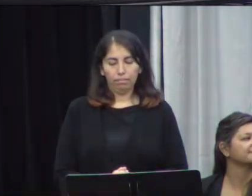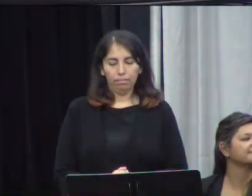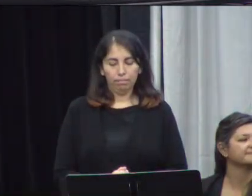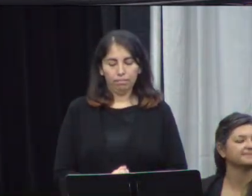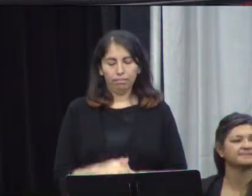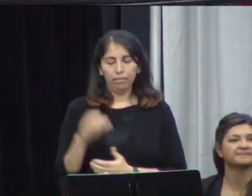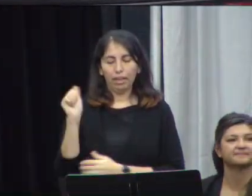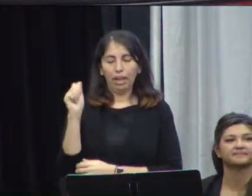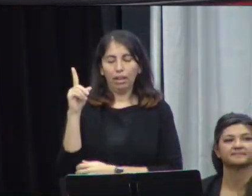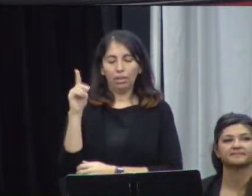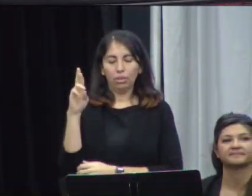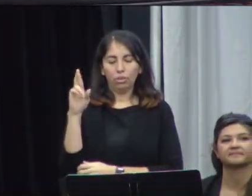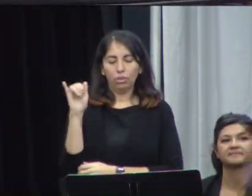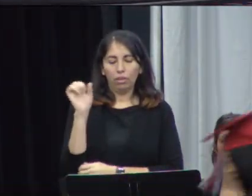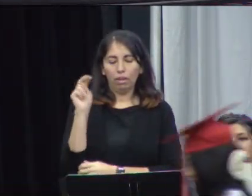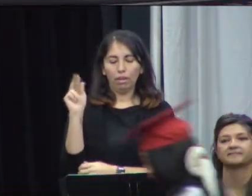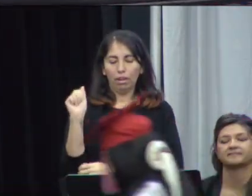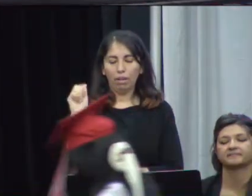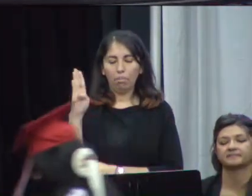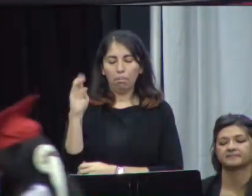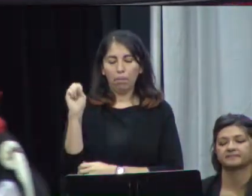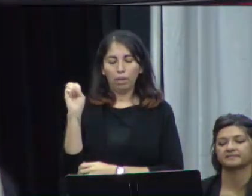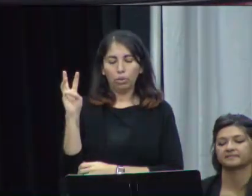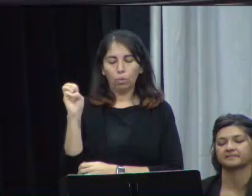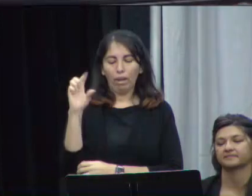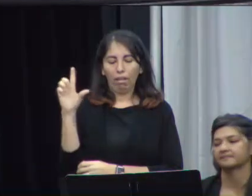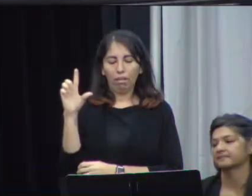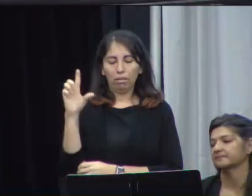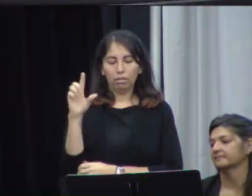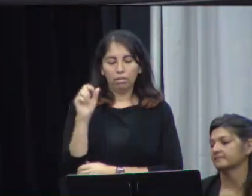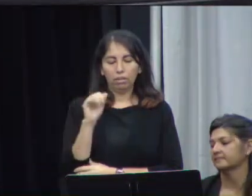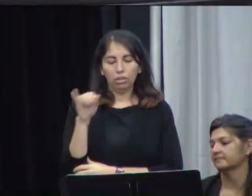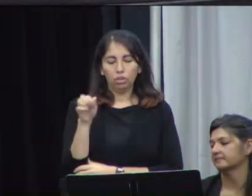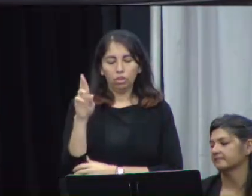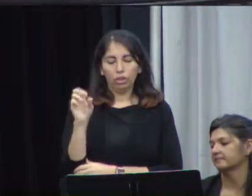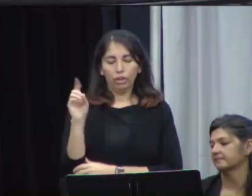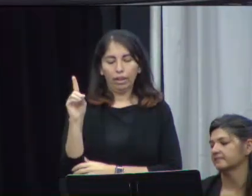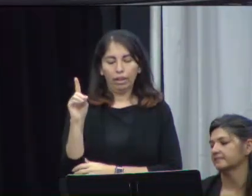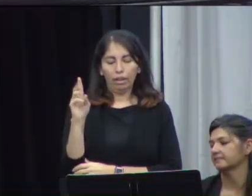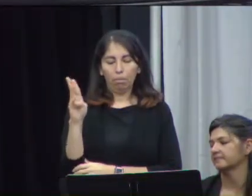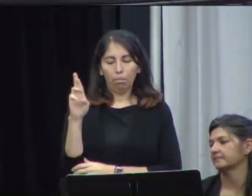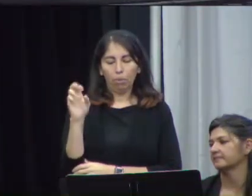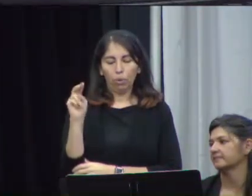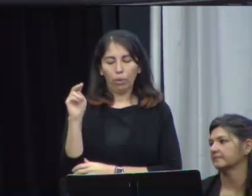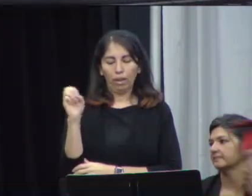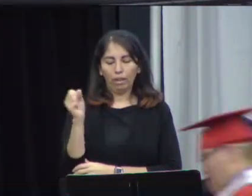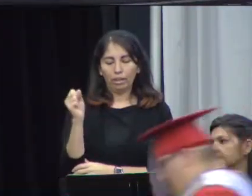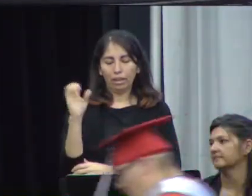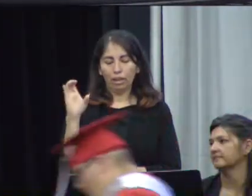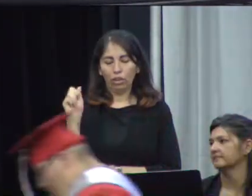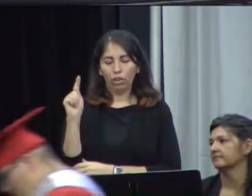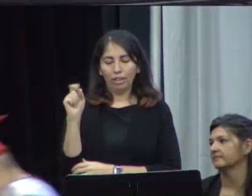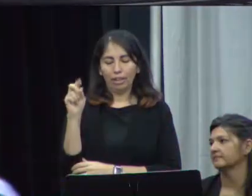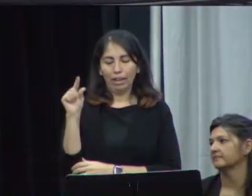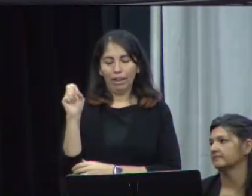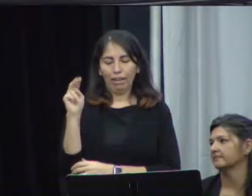Adrianna Boswell. (audience applauds) Jared Briones Cartajena. (audience applauds)